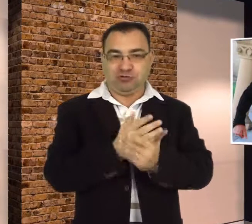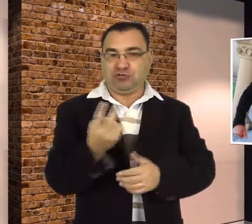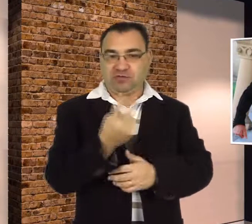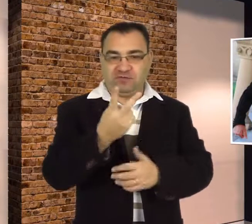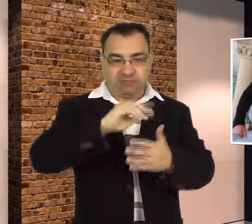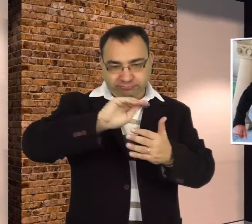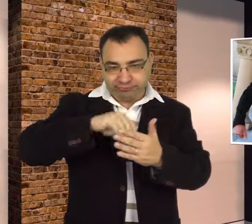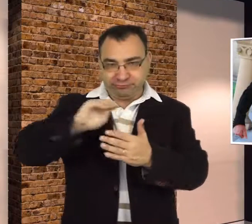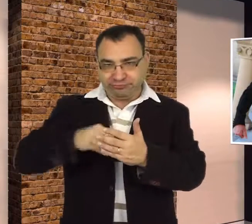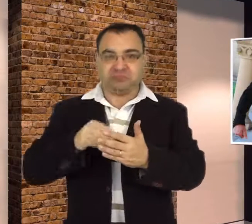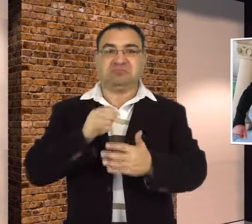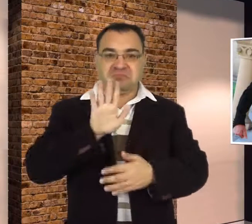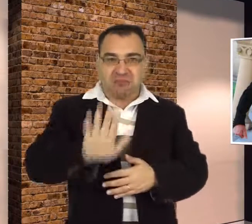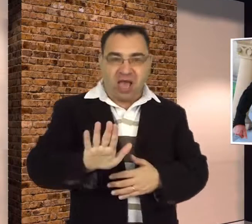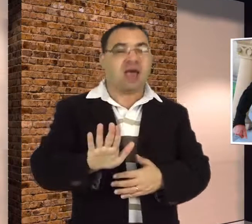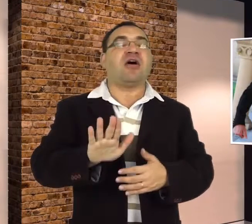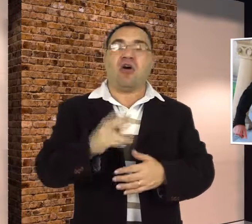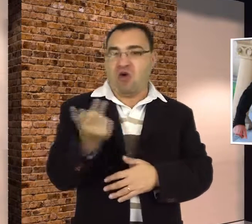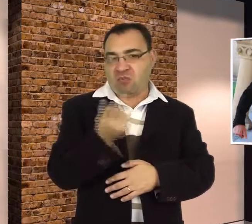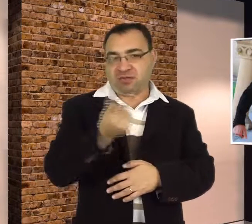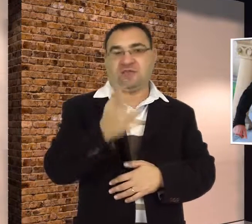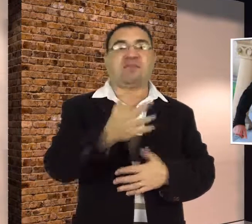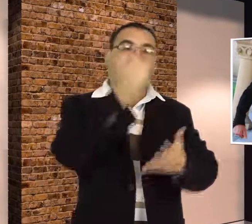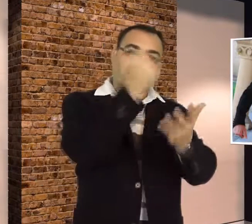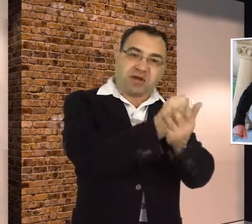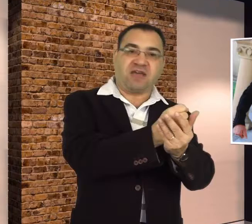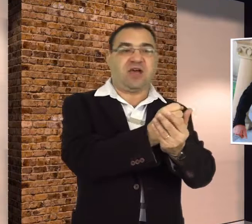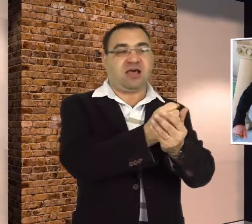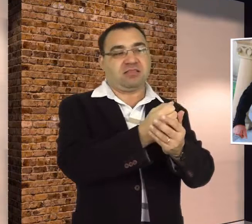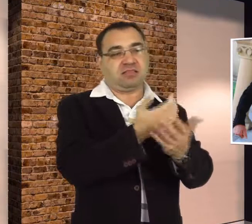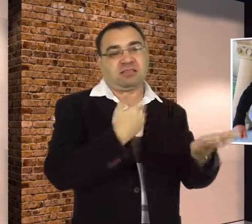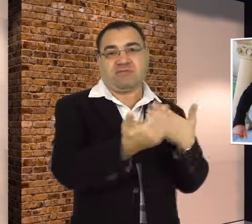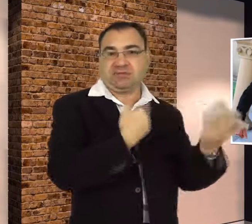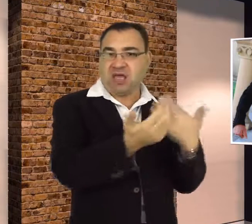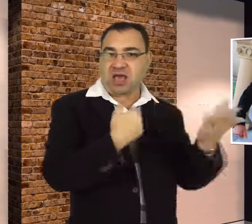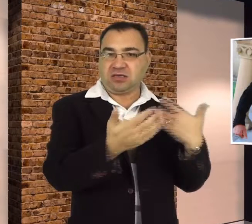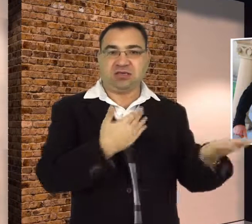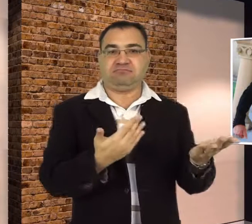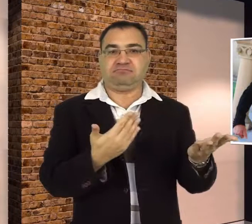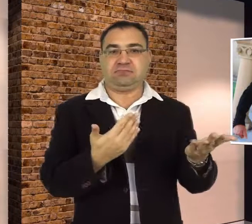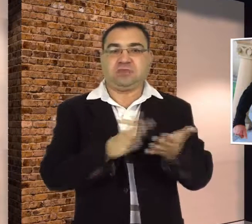Gdy dwoje ludzi podpisuje decyzje o wspólnym małżeństwie ich relacje i prawa są równe.